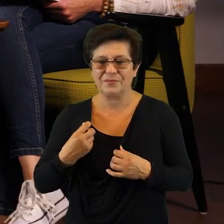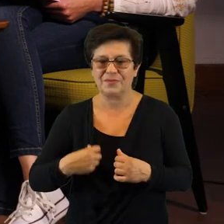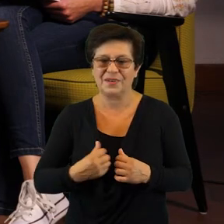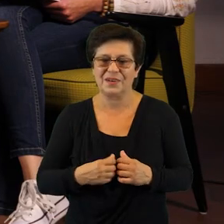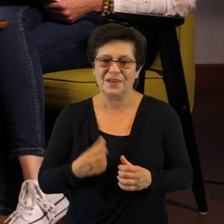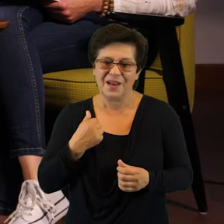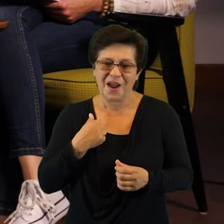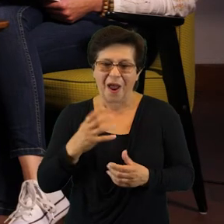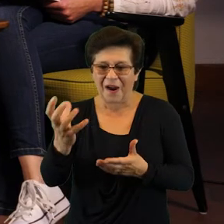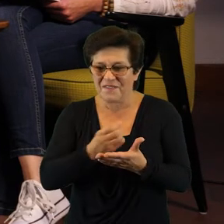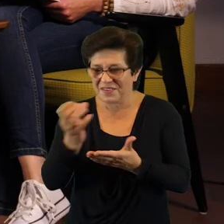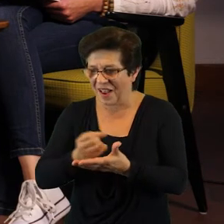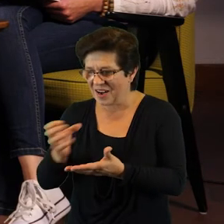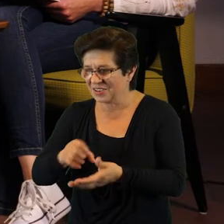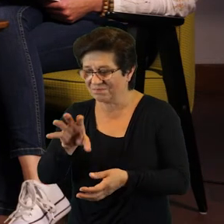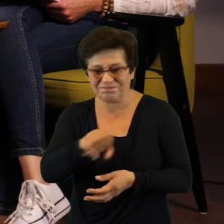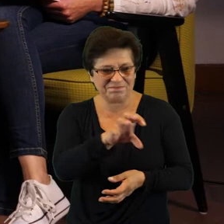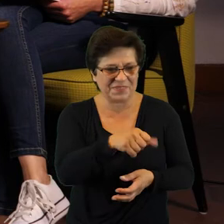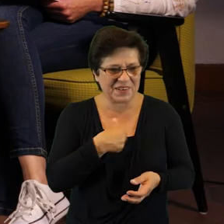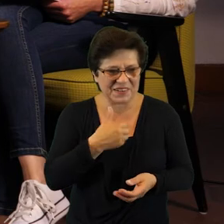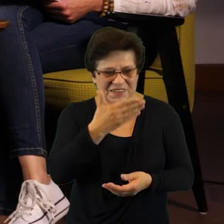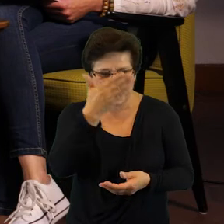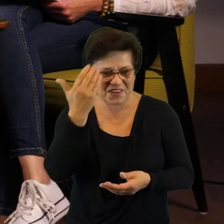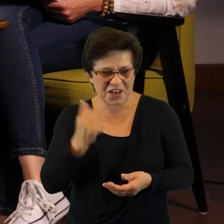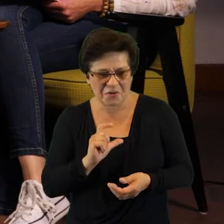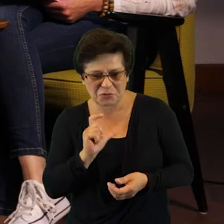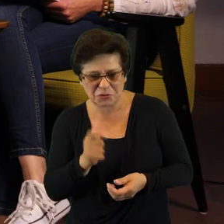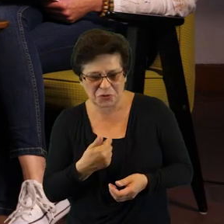to myślałam, że pan skończy: "Wychwytywali agenci SB".